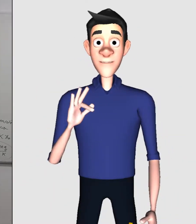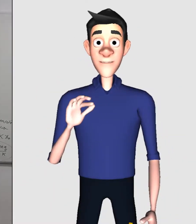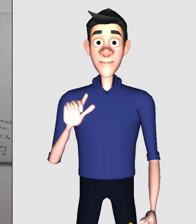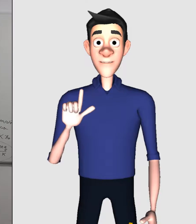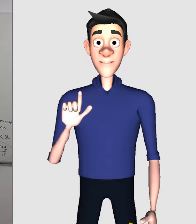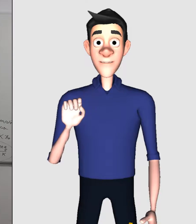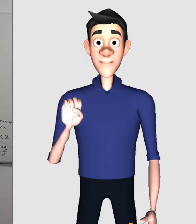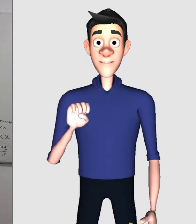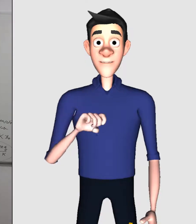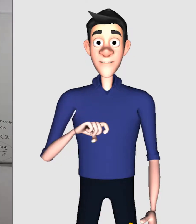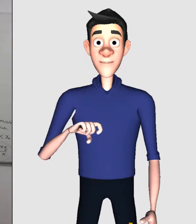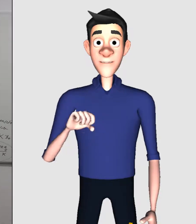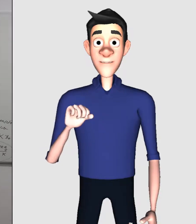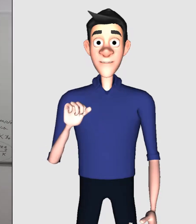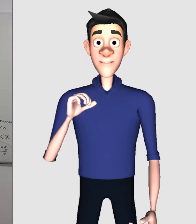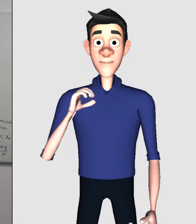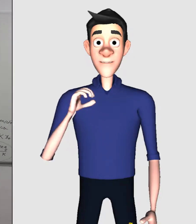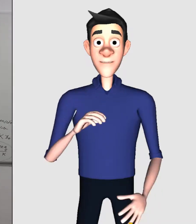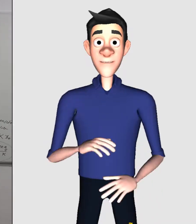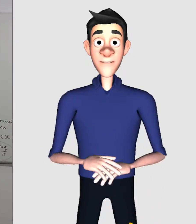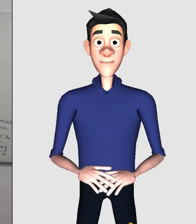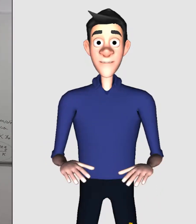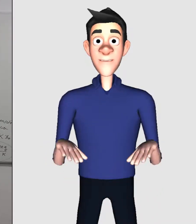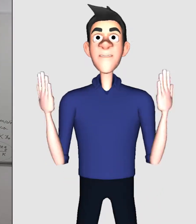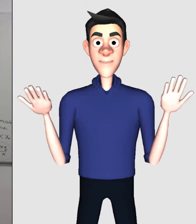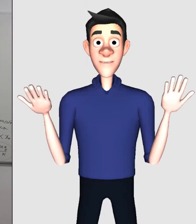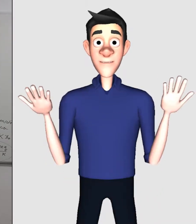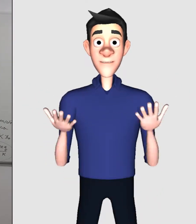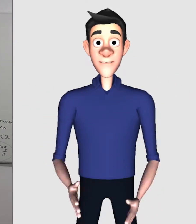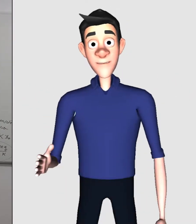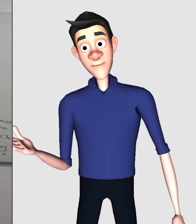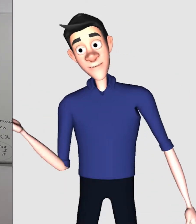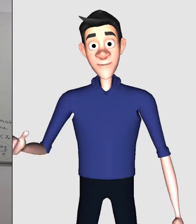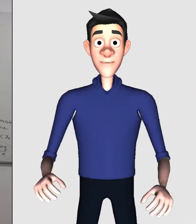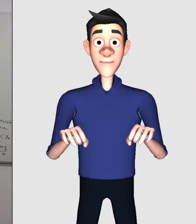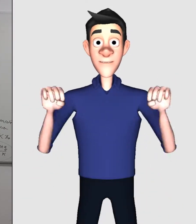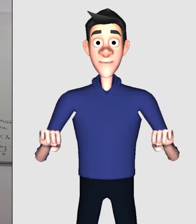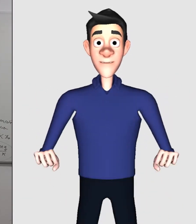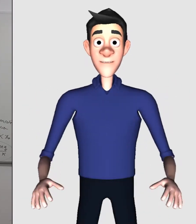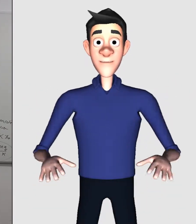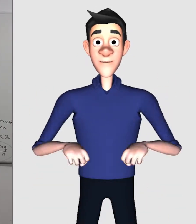Energia cinética, a partir disso ela vai conseguir dar uma velocidade